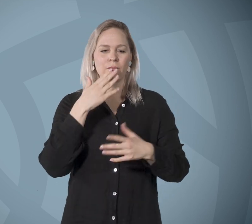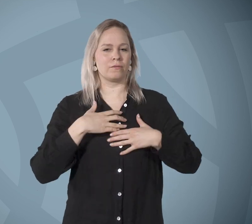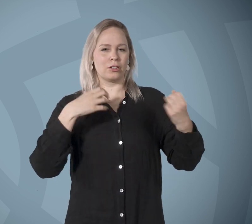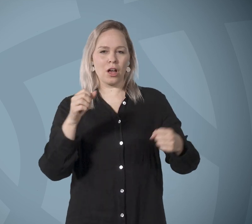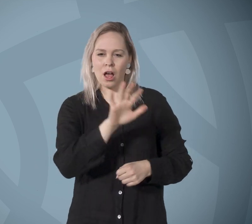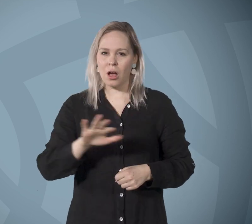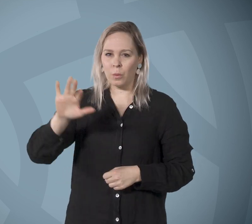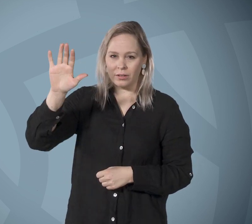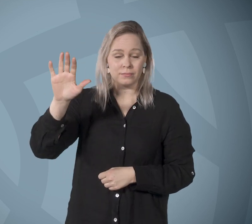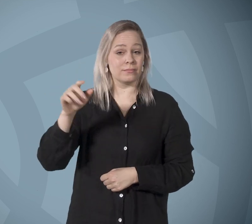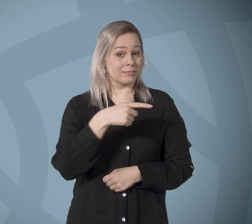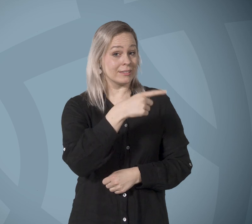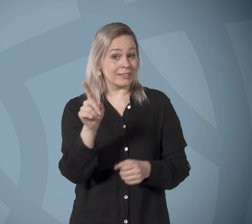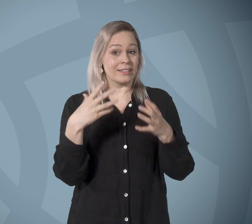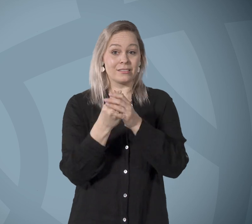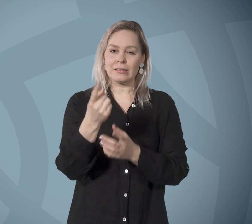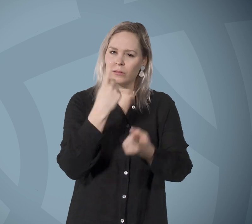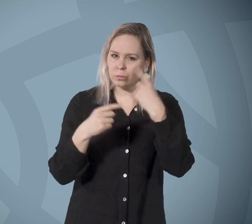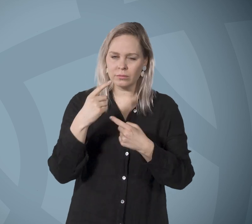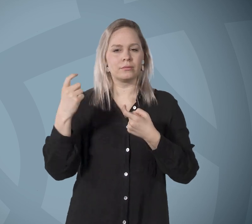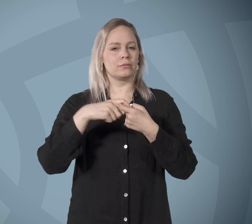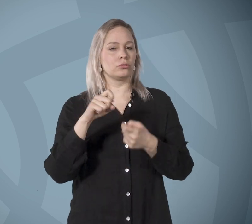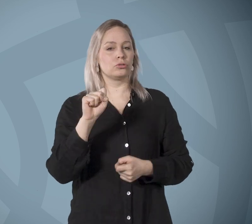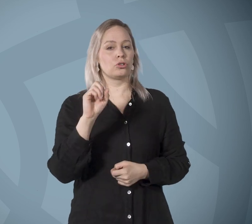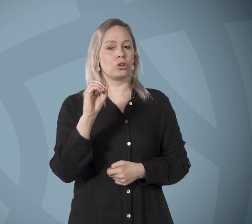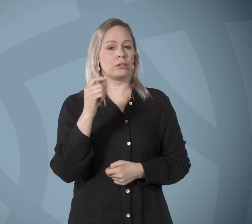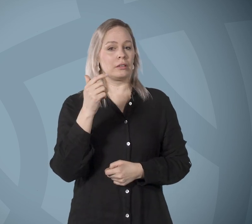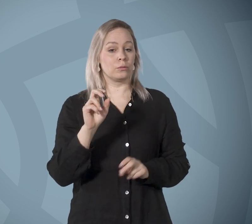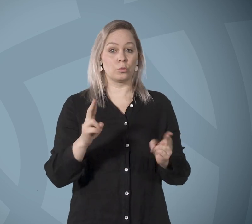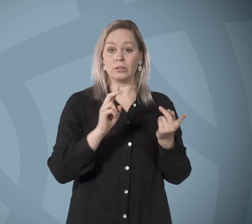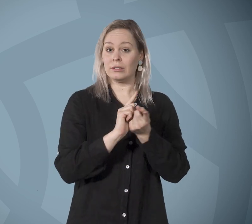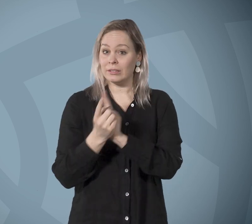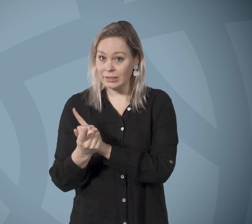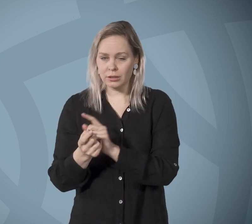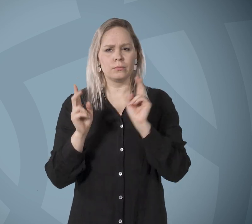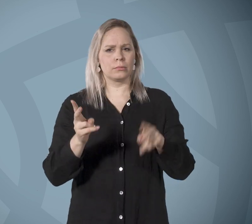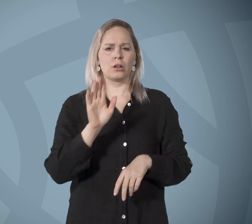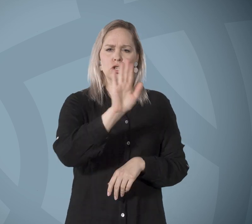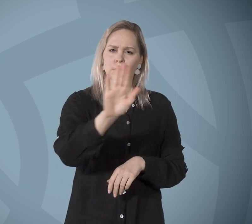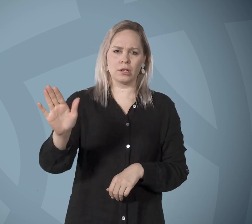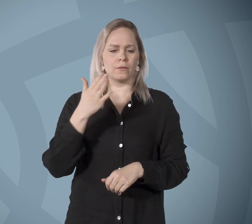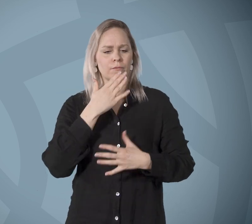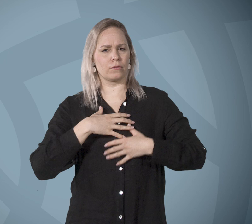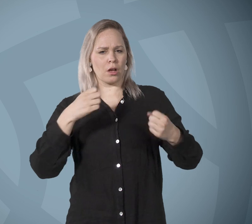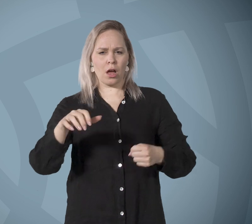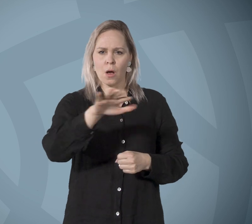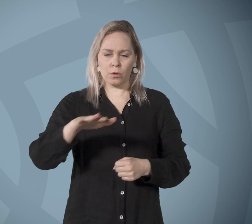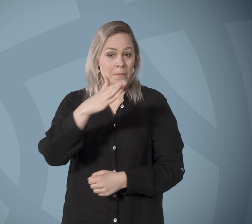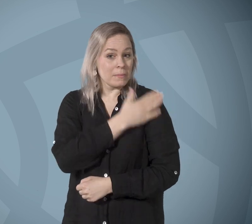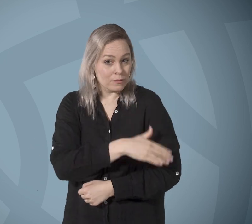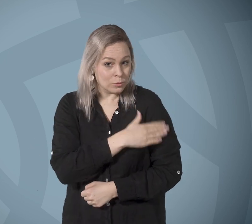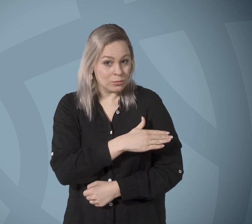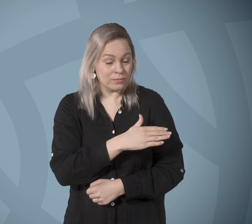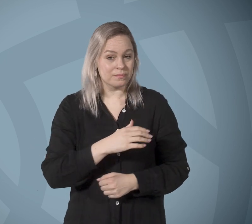ja kuurosokeiden kanssa sote-uudistuksesta ja oman hyvinvointialueen palveluista.